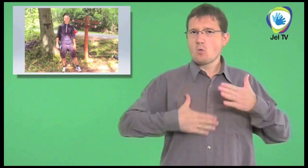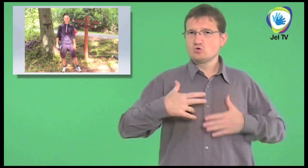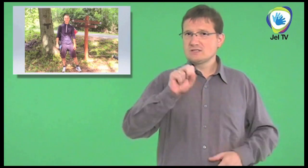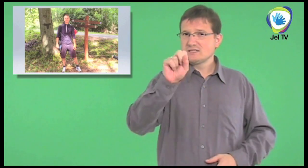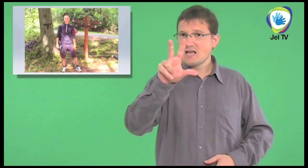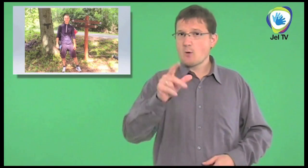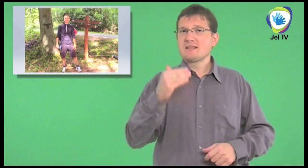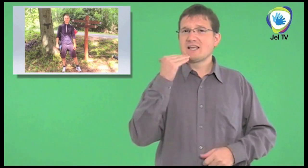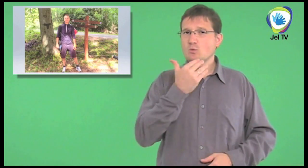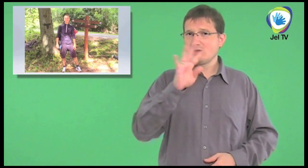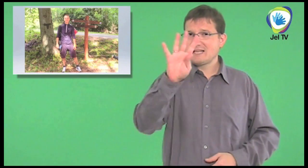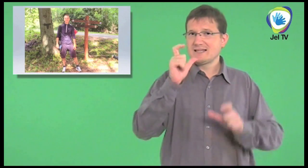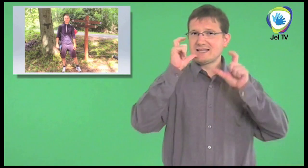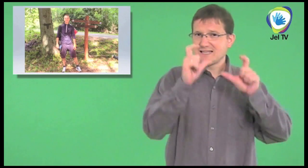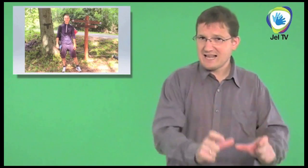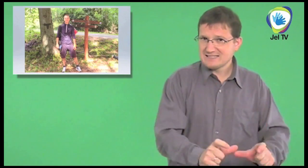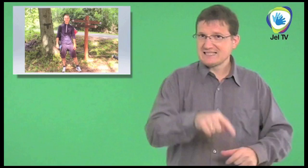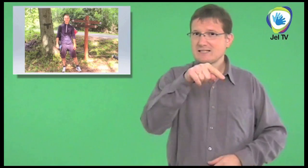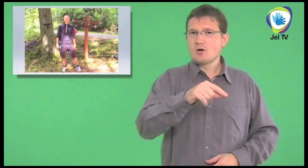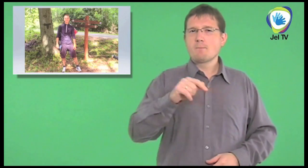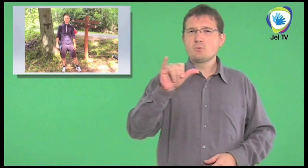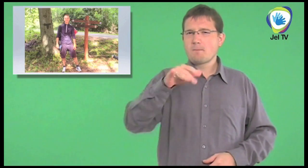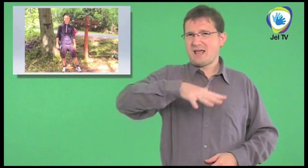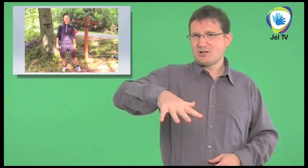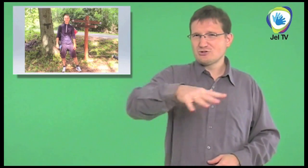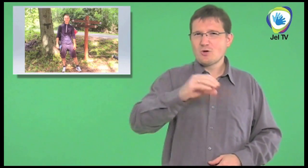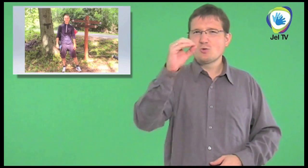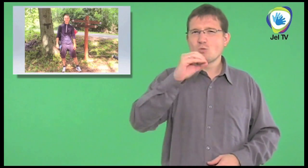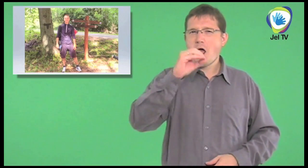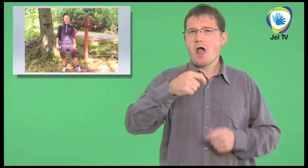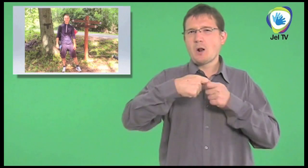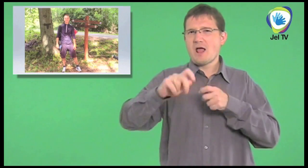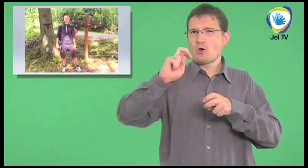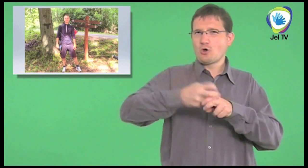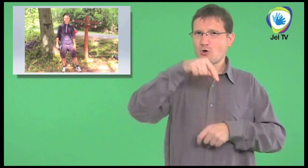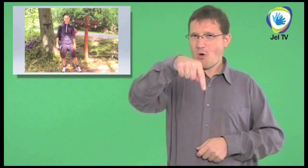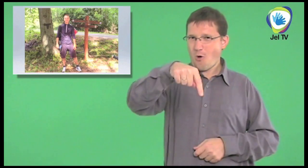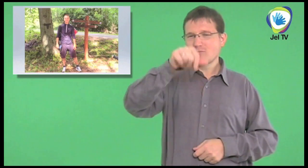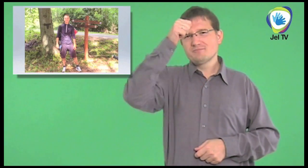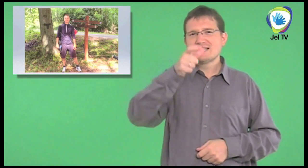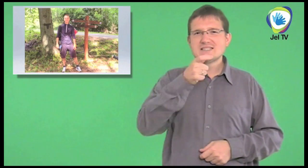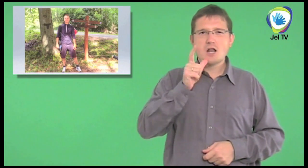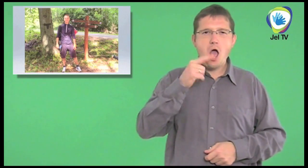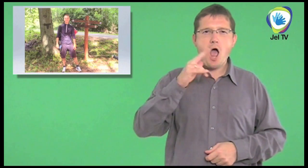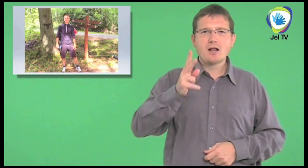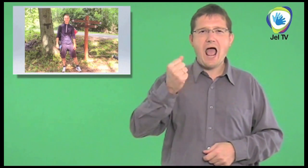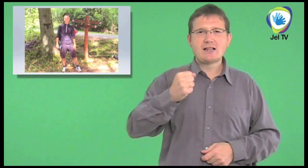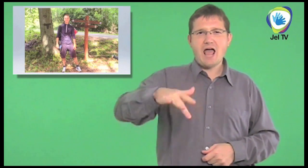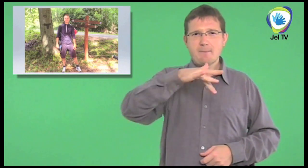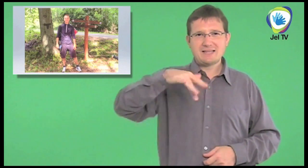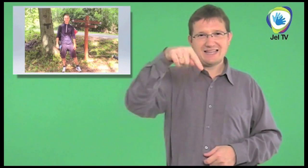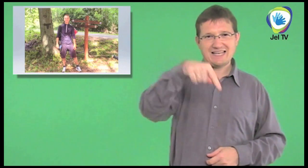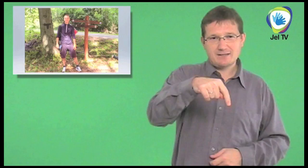Augusztus 13-án, délután 4-kor érkezett meg a budapesti „nullás” kilométerkõhöz, a Clark Ádám térre.